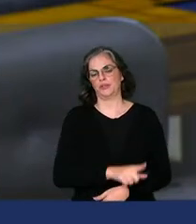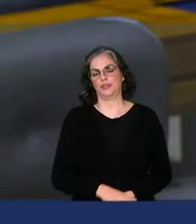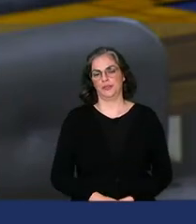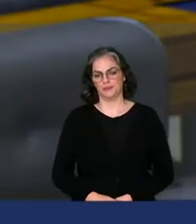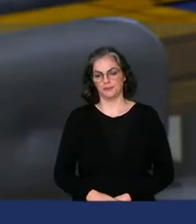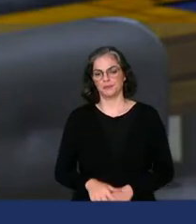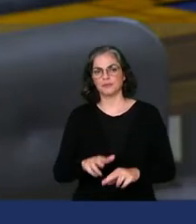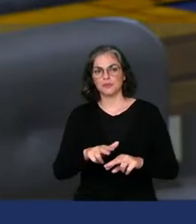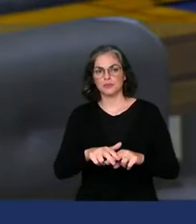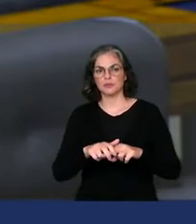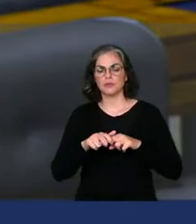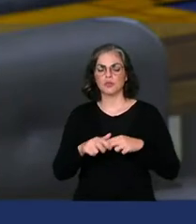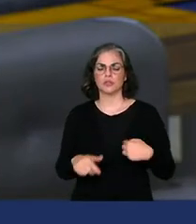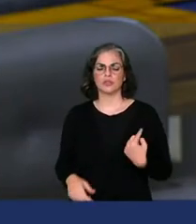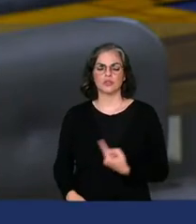COM QUE ISSO ACONTEÇA. POR ISSO NÓS ESTAMOS AQUI DE